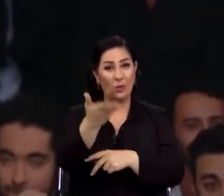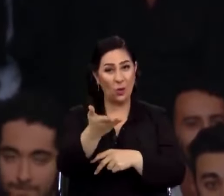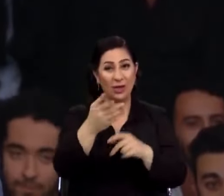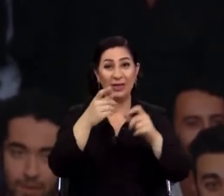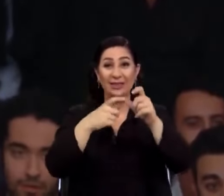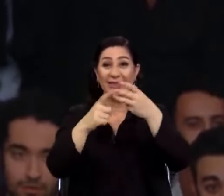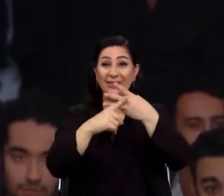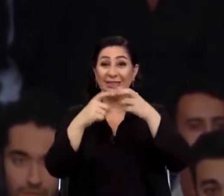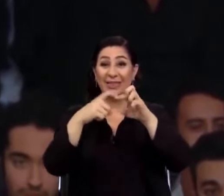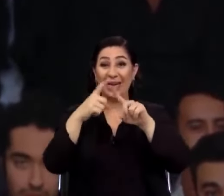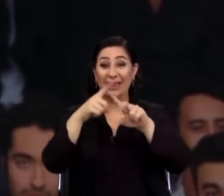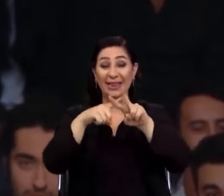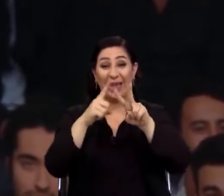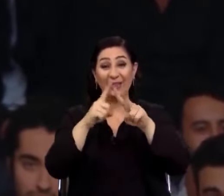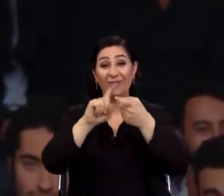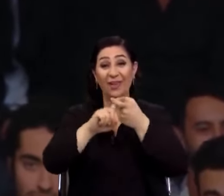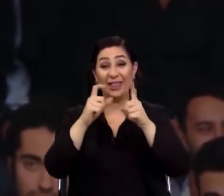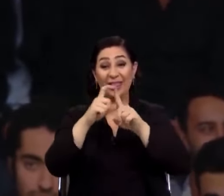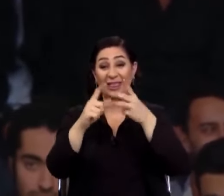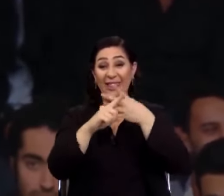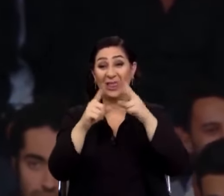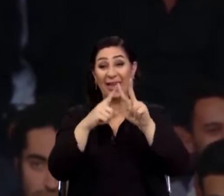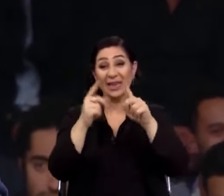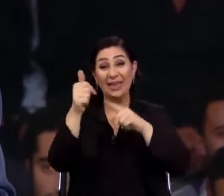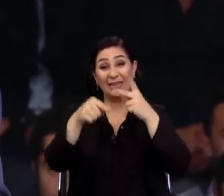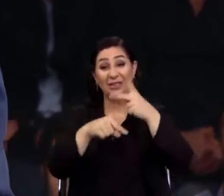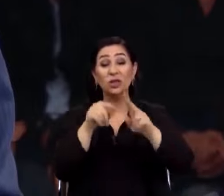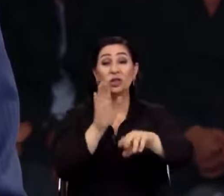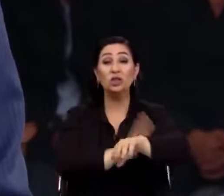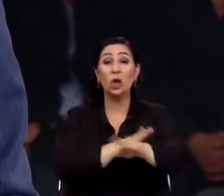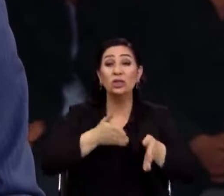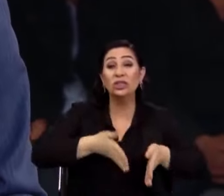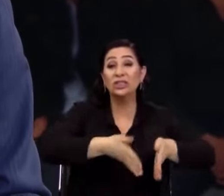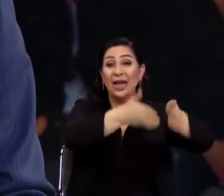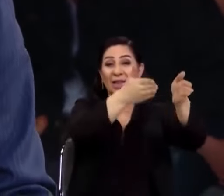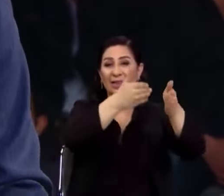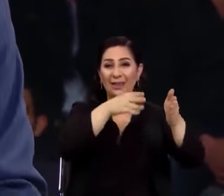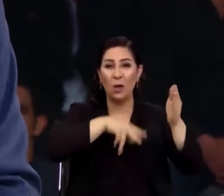erkaçan ve Deniz Baysal da Sol şerit filminden geliyorsunuz kimin bir tane